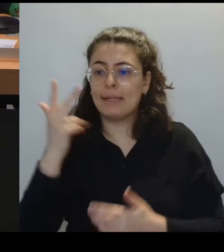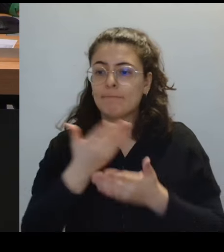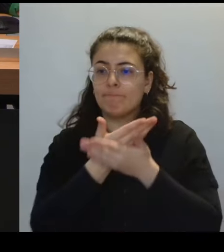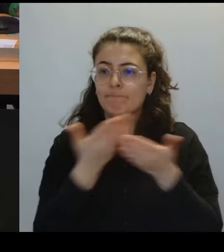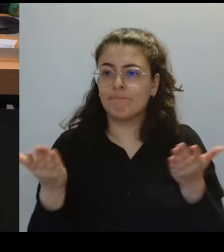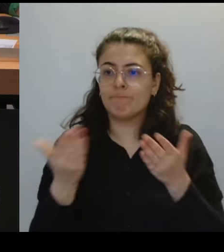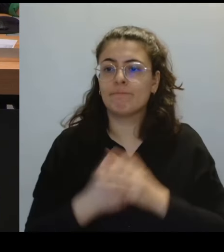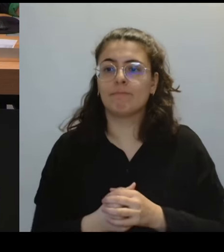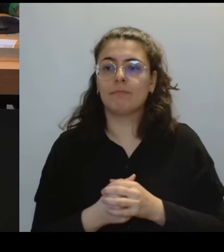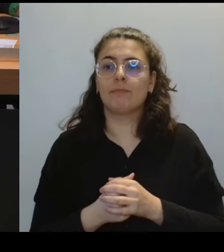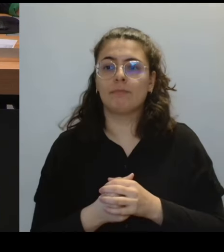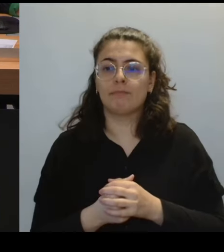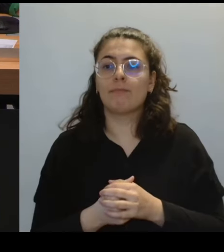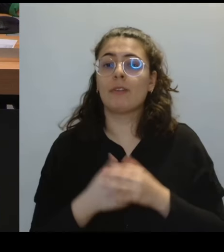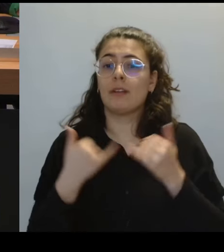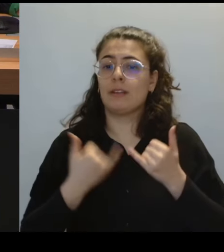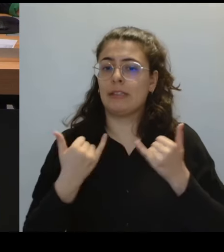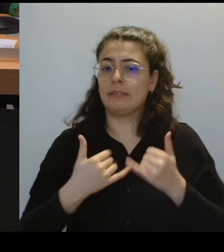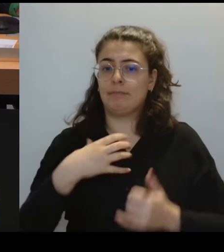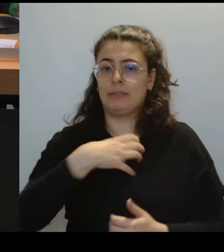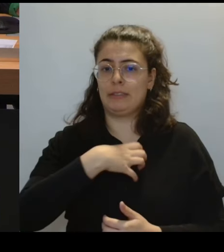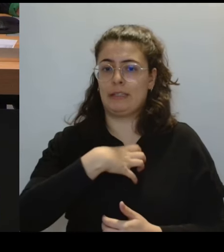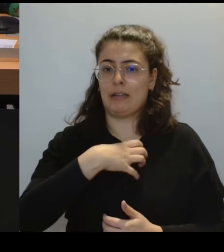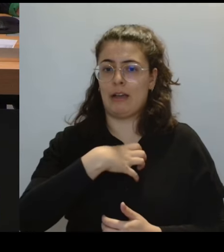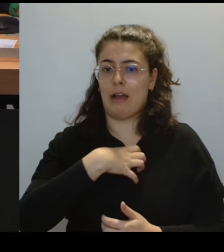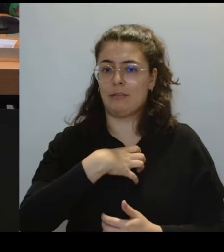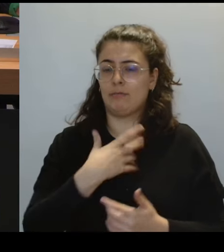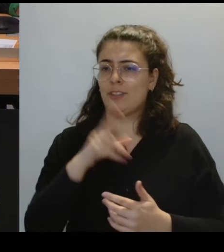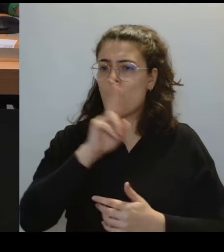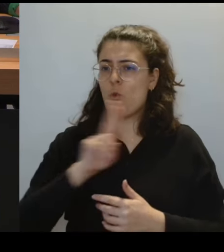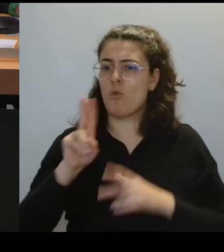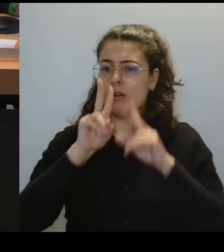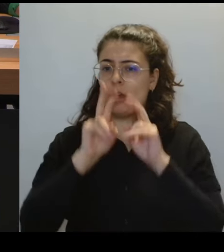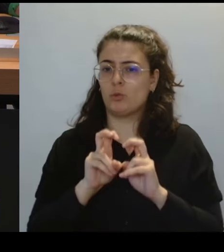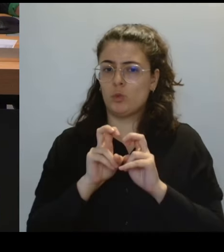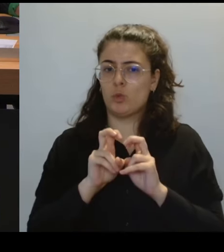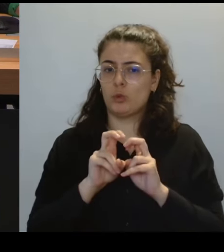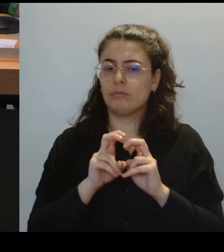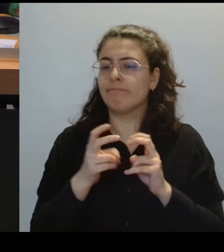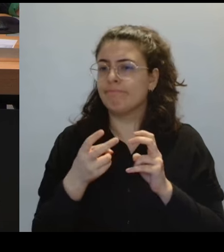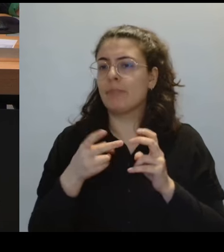die sogenannten U-Untersuchungen zählen zu den wichtigsten Präventionsmaßnahmen im Kindesalter.